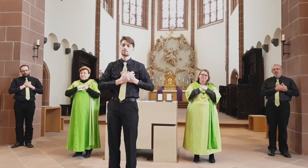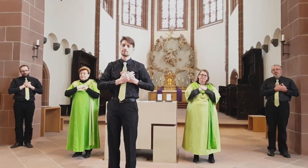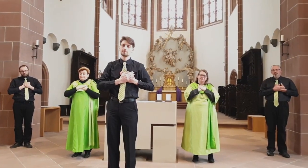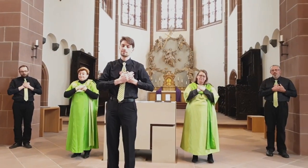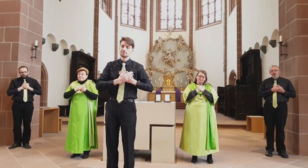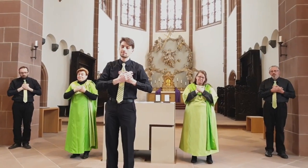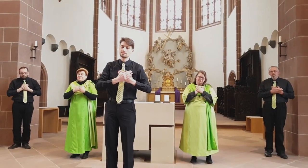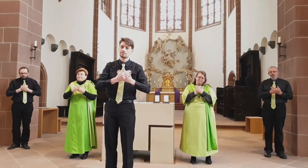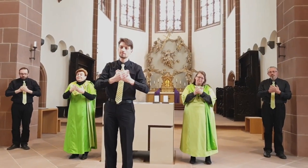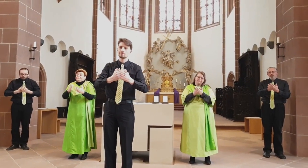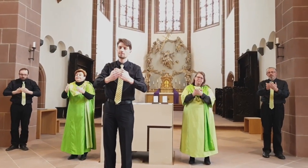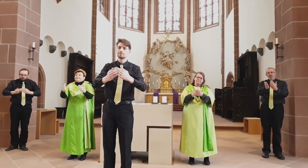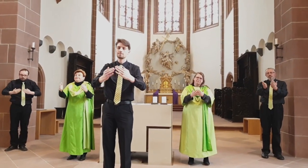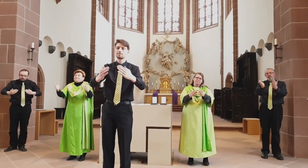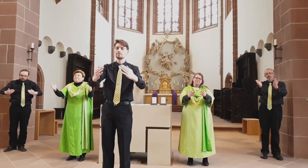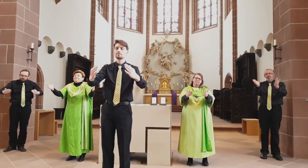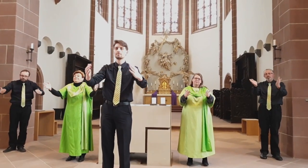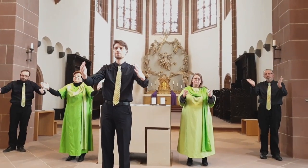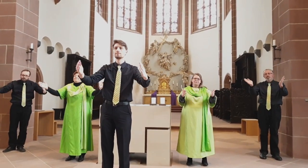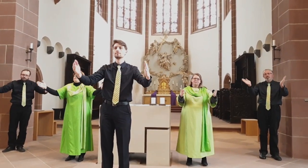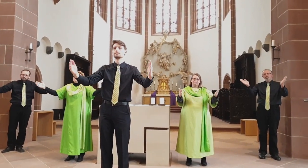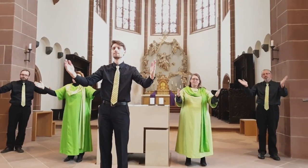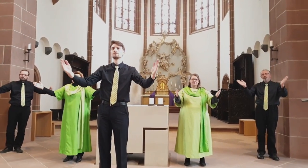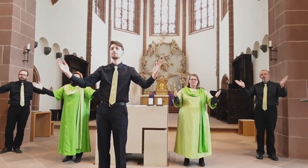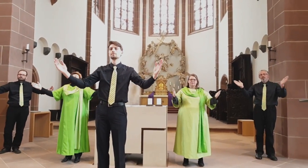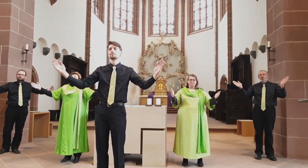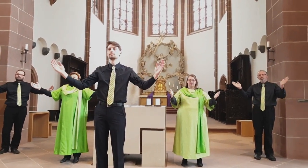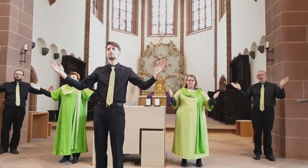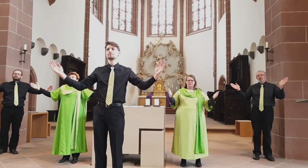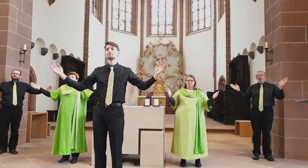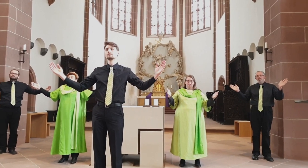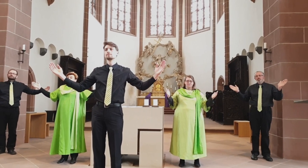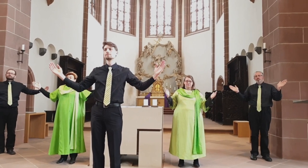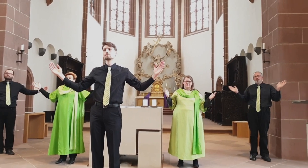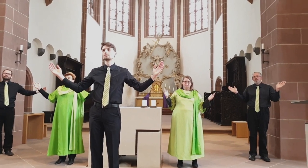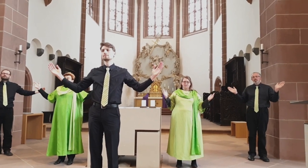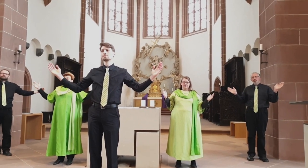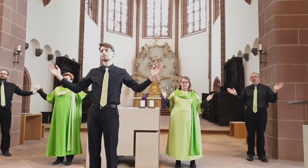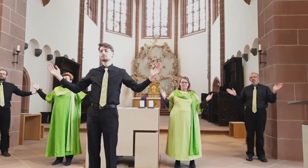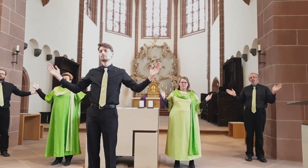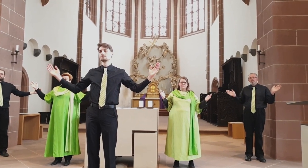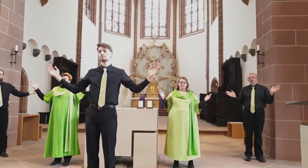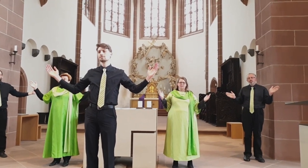Ich möchte mit dem Herzen hören,